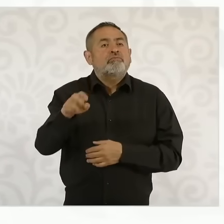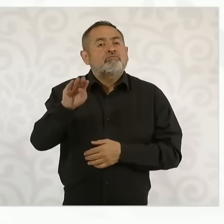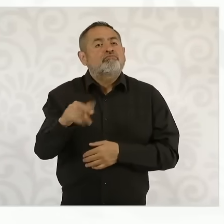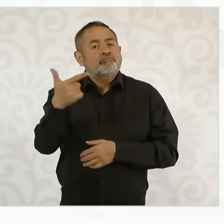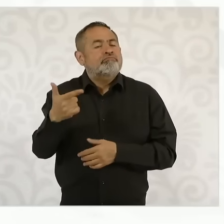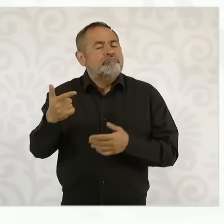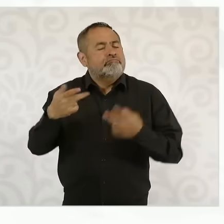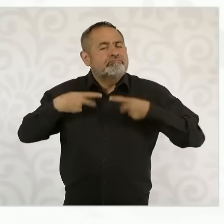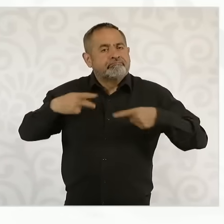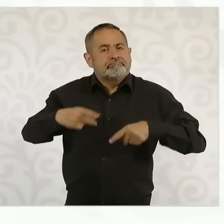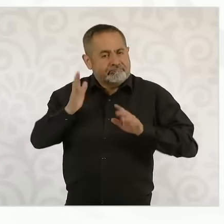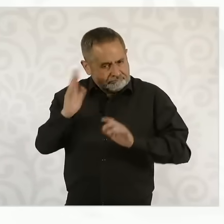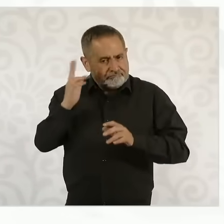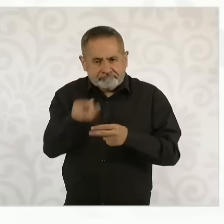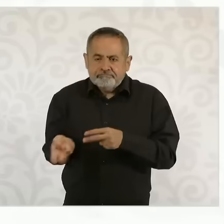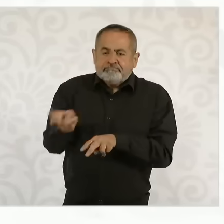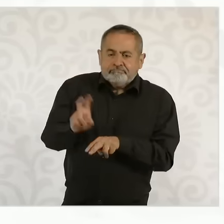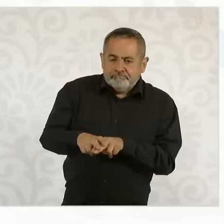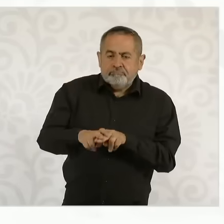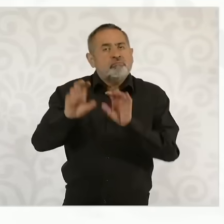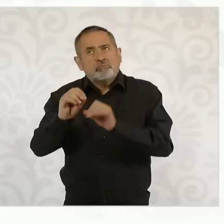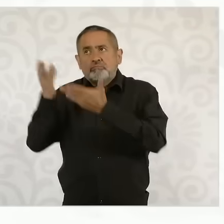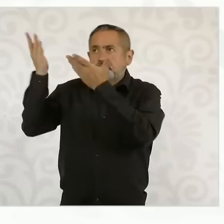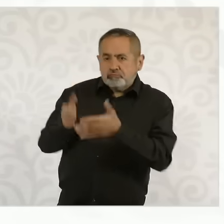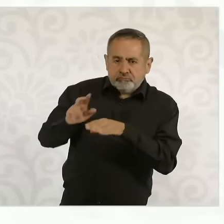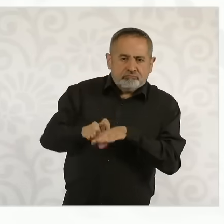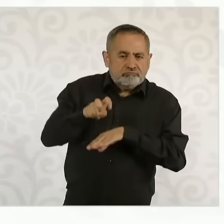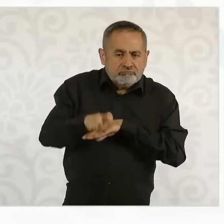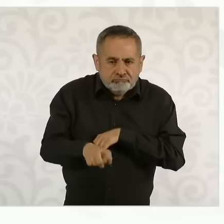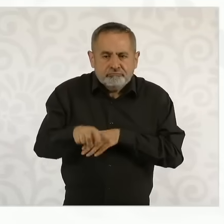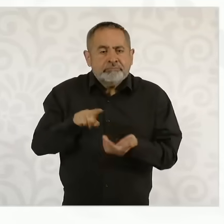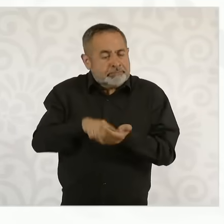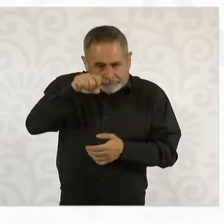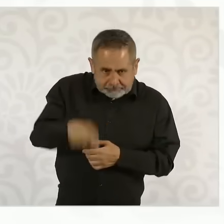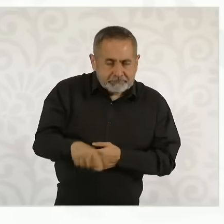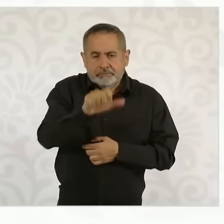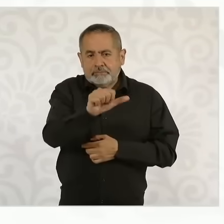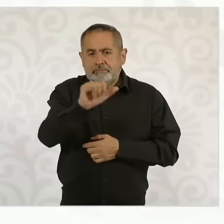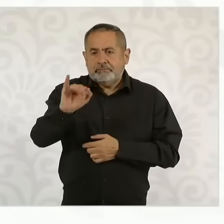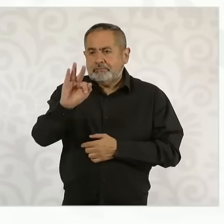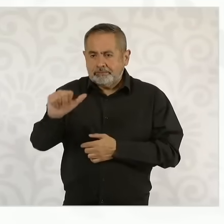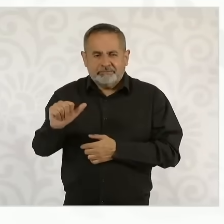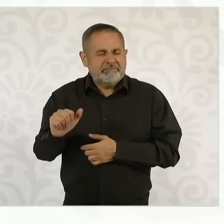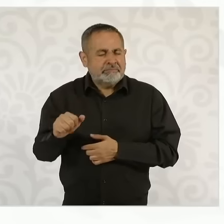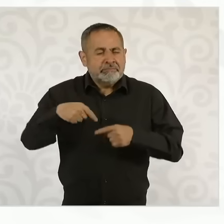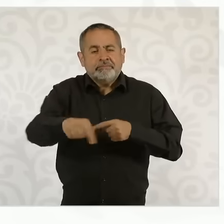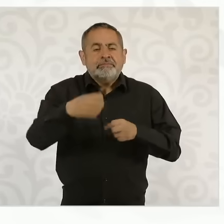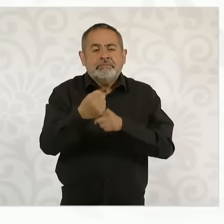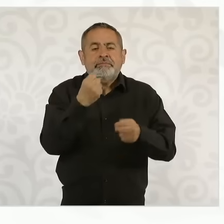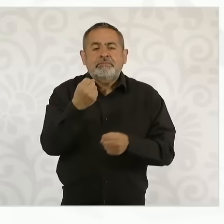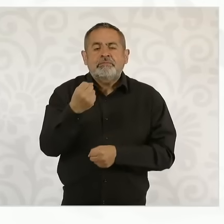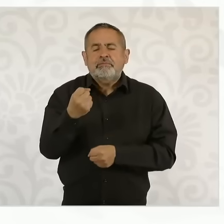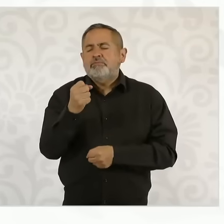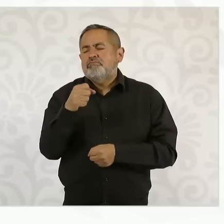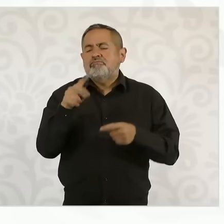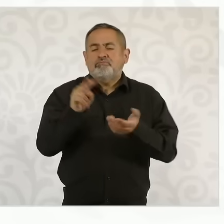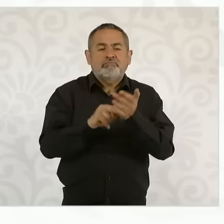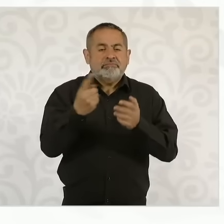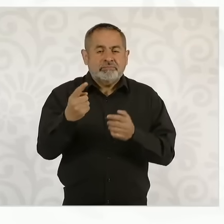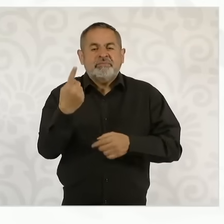lo lo que nos va a permitir rebasar lo esperado en este año 2025 que será de millones de pasajeros,